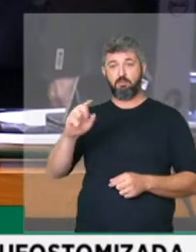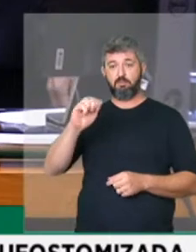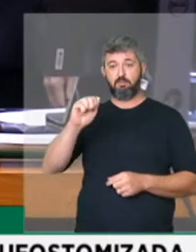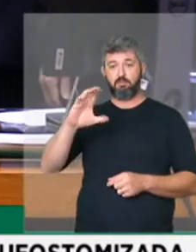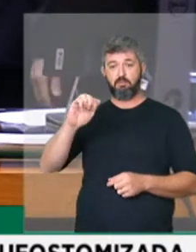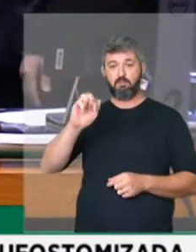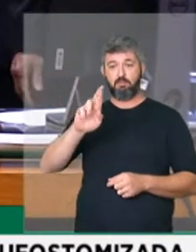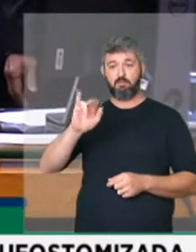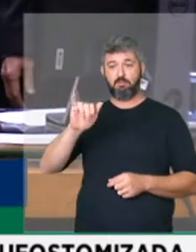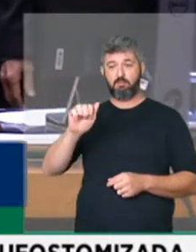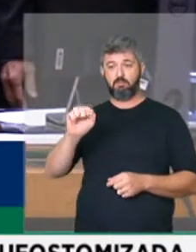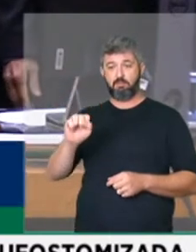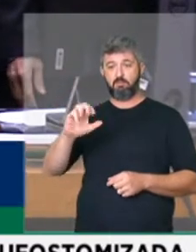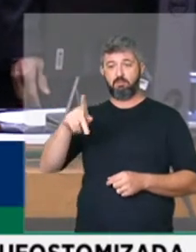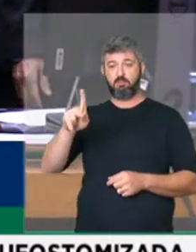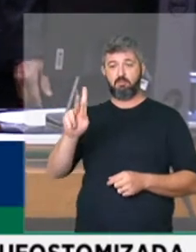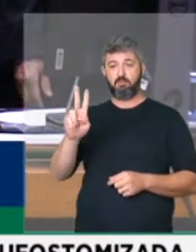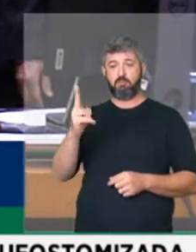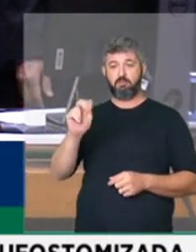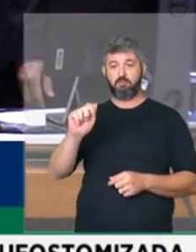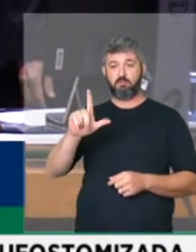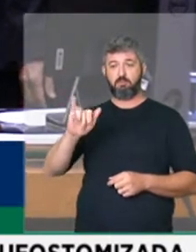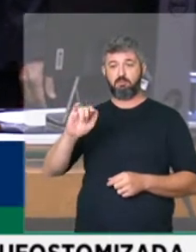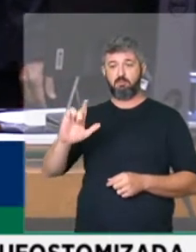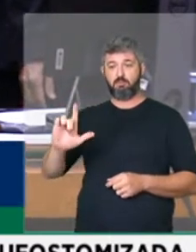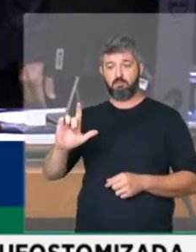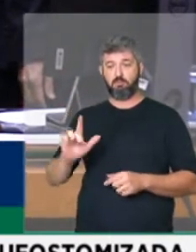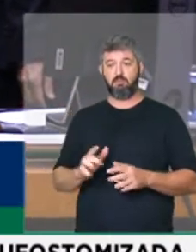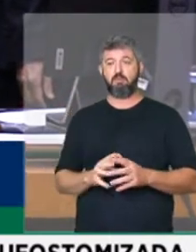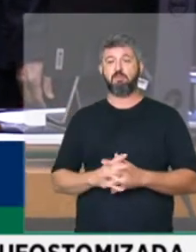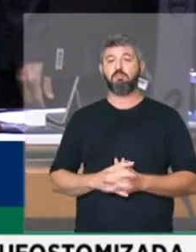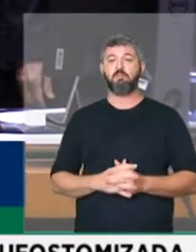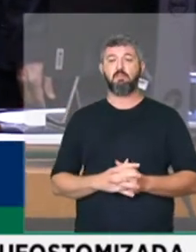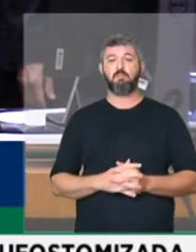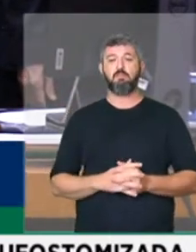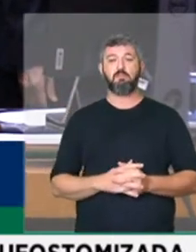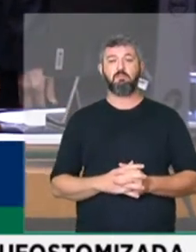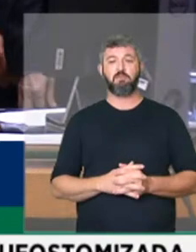ORIENTAÇÃO DIRETO, NÉ? -- [DEP. DR. ZACHARIAS CALIL]: HOJE É UM DIA IMPORTANTE COM MUITO ORGULHO VENHO DEFENDER APROVAÇÃO